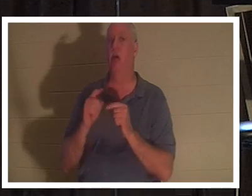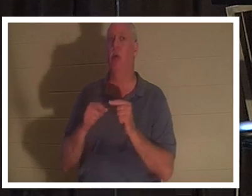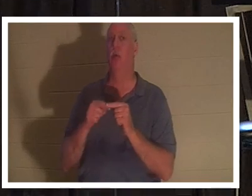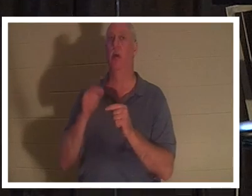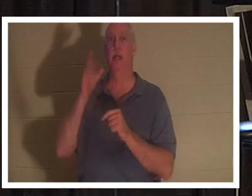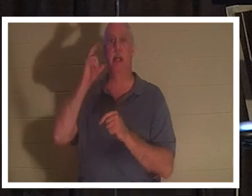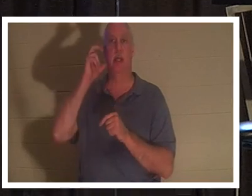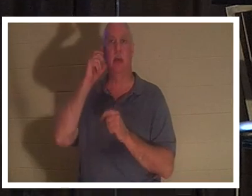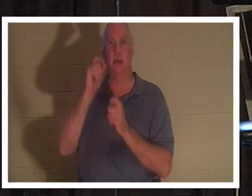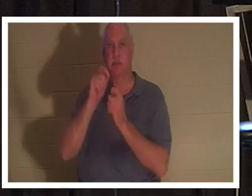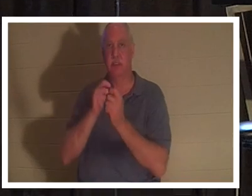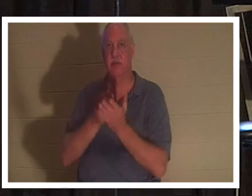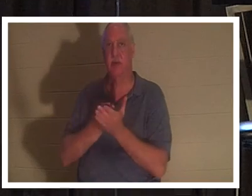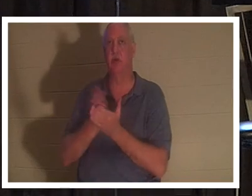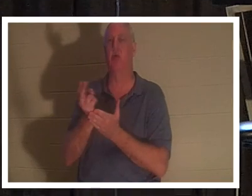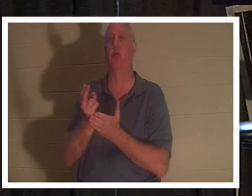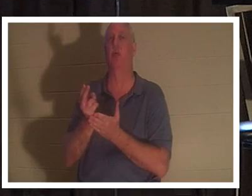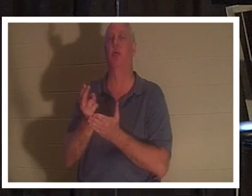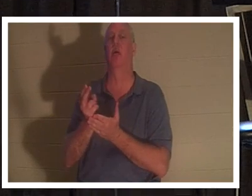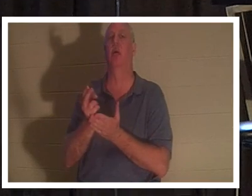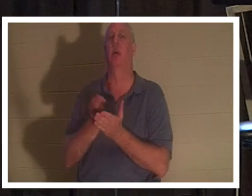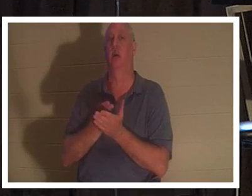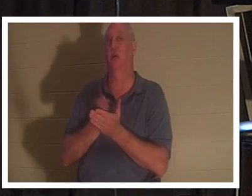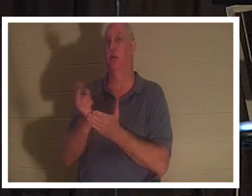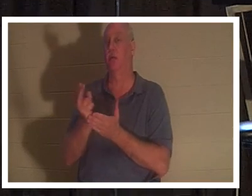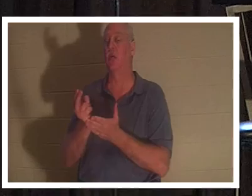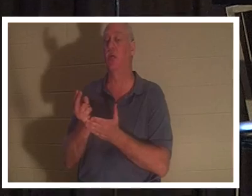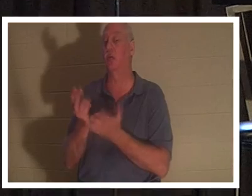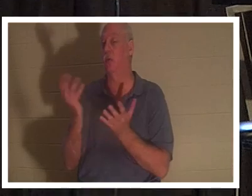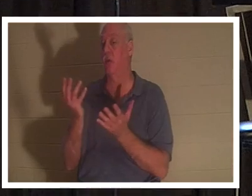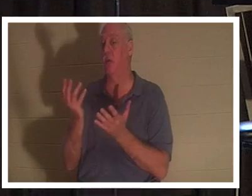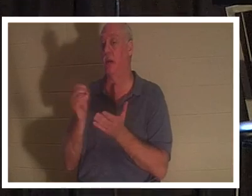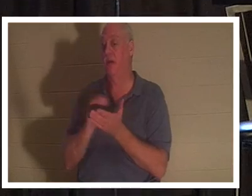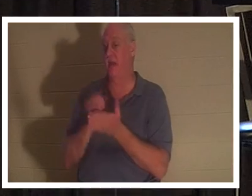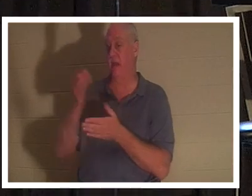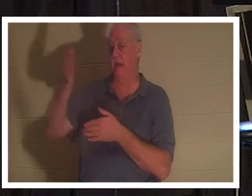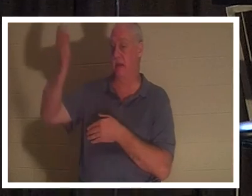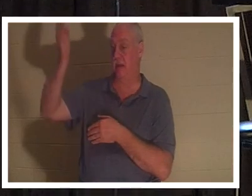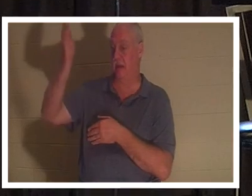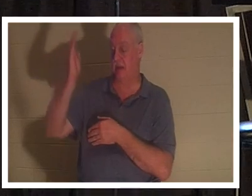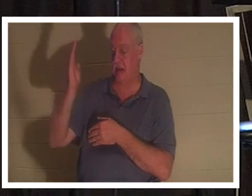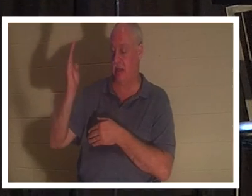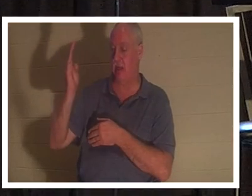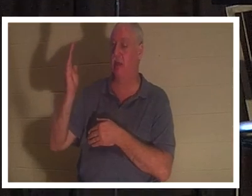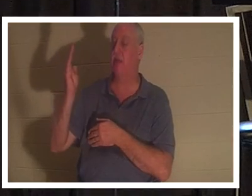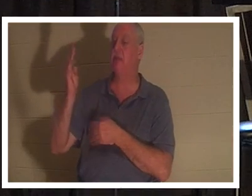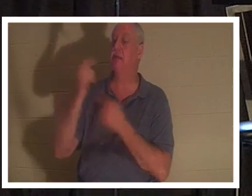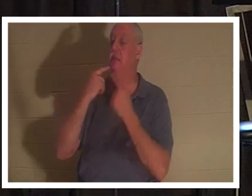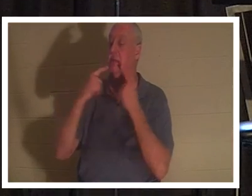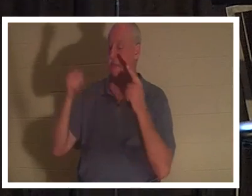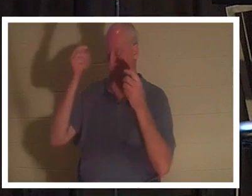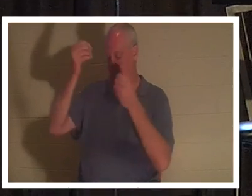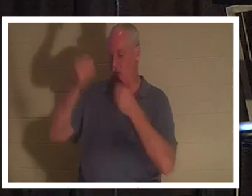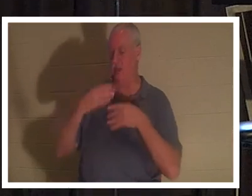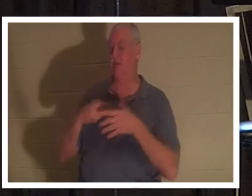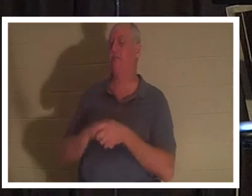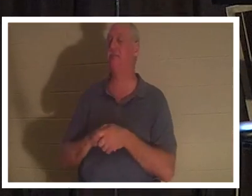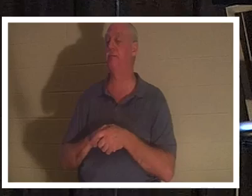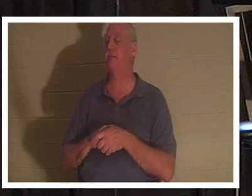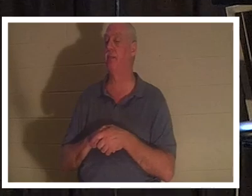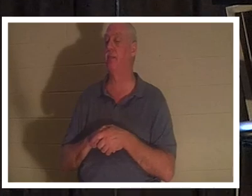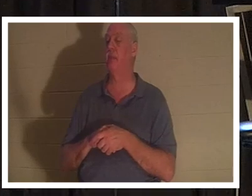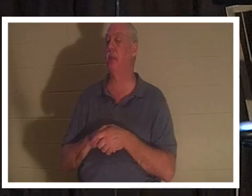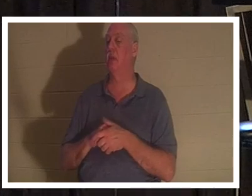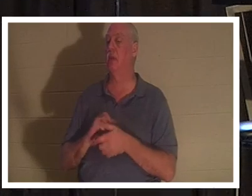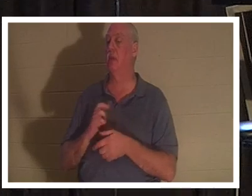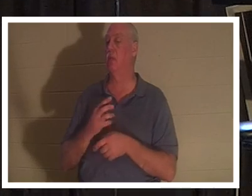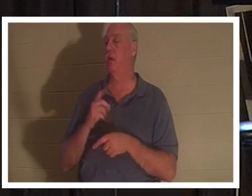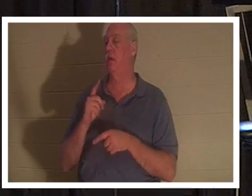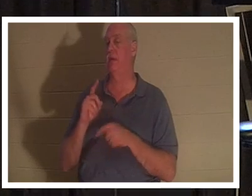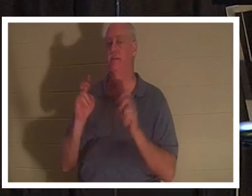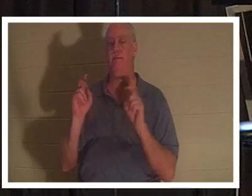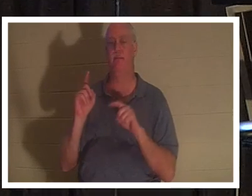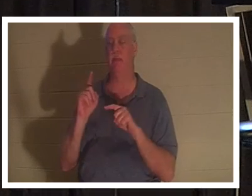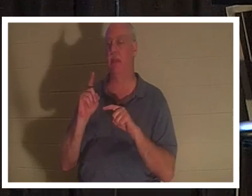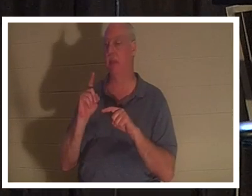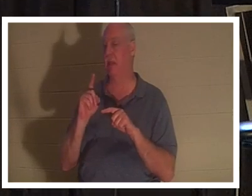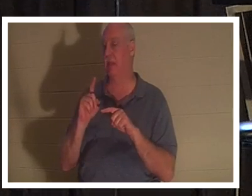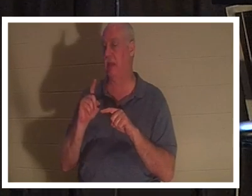Wahrheiten hört. Die Wahrheit, die Gott uns sagt, ist, dass wir die Leiter der guten Werke nicht erklimmen können, um in den Himmel zu gelangen,